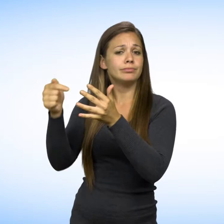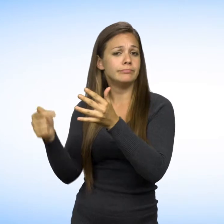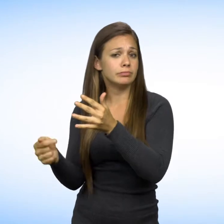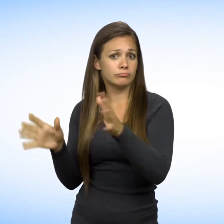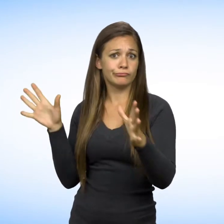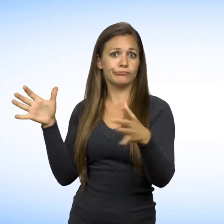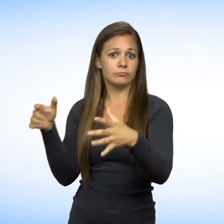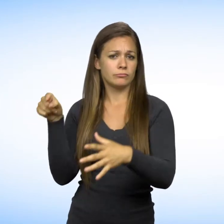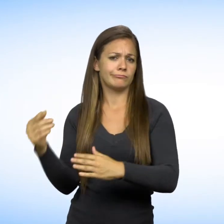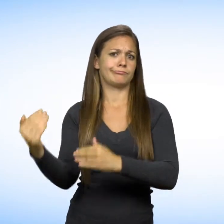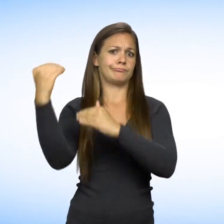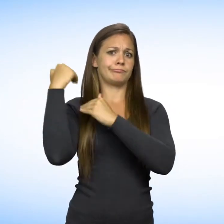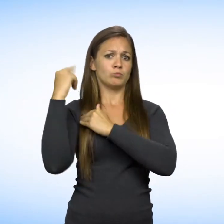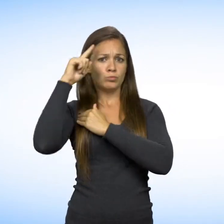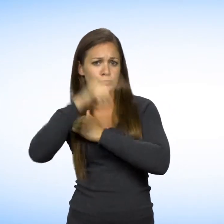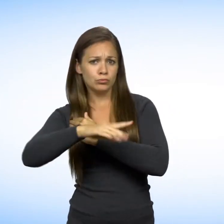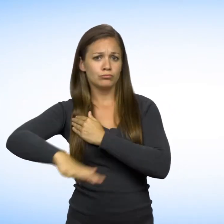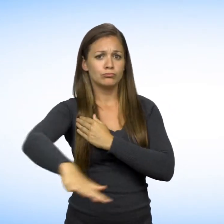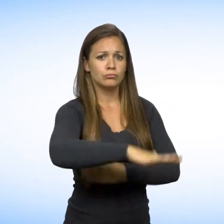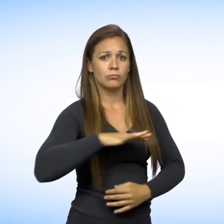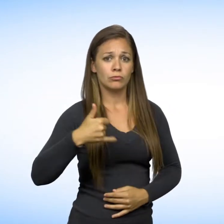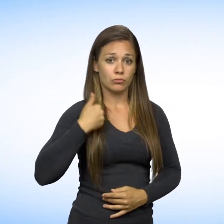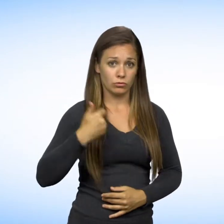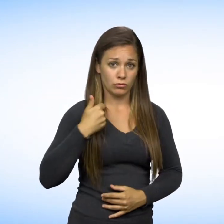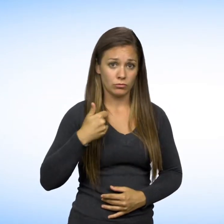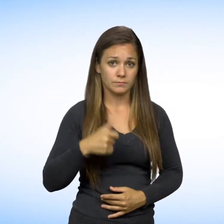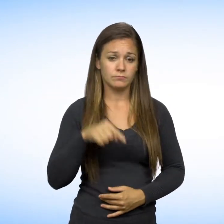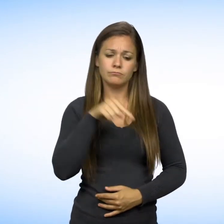de réadaptation , etc.) ont des droits qui sont protégés par des lois